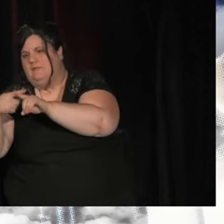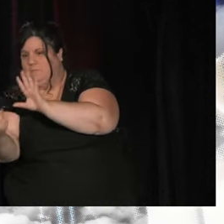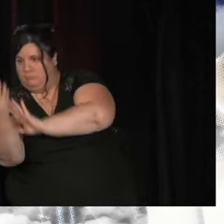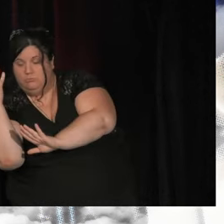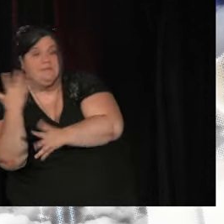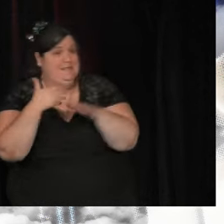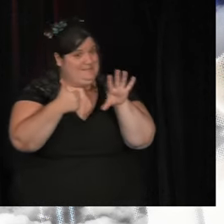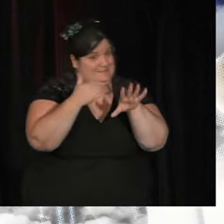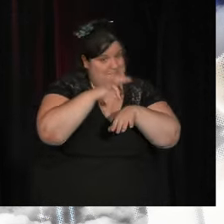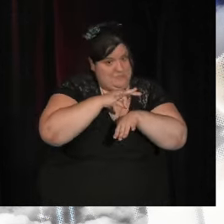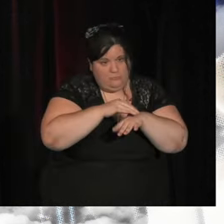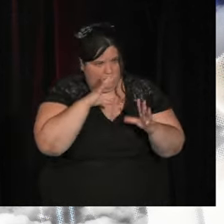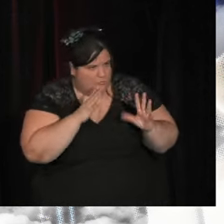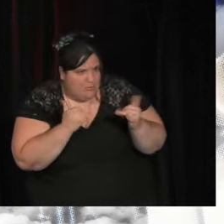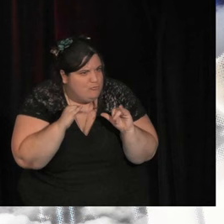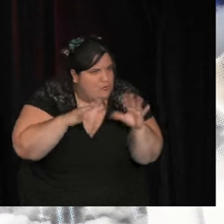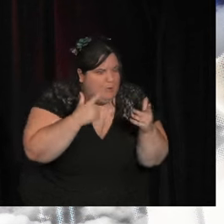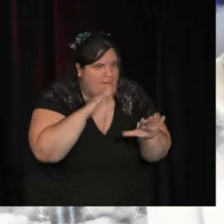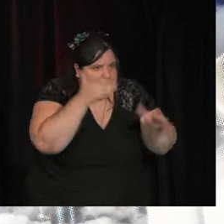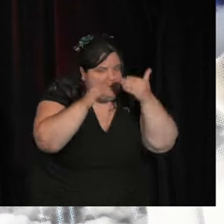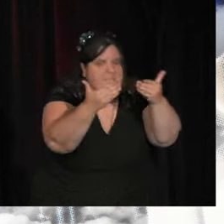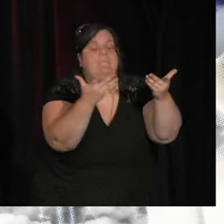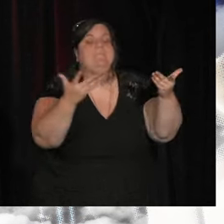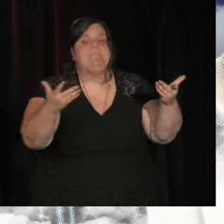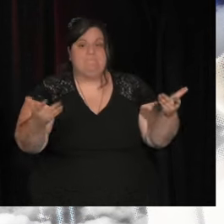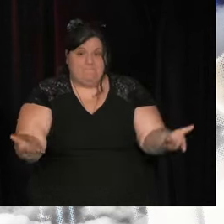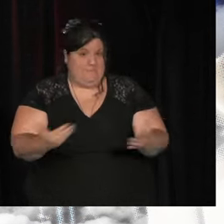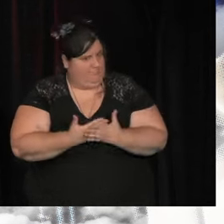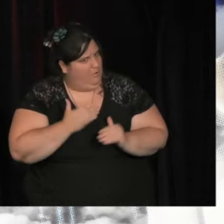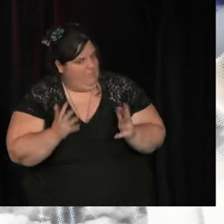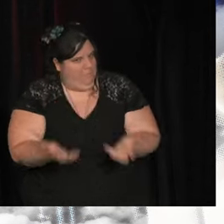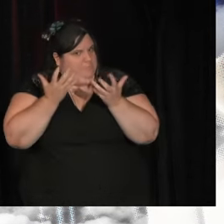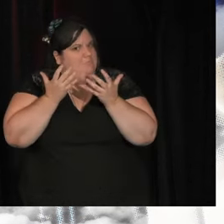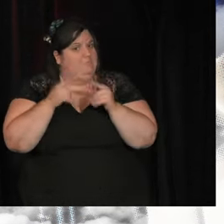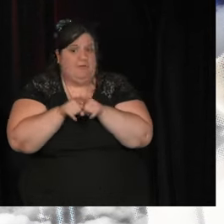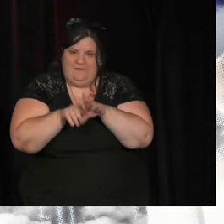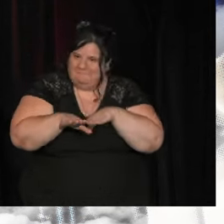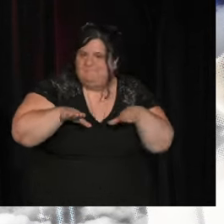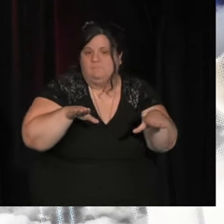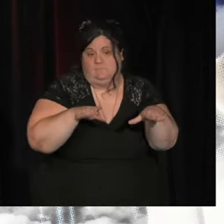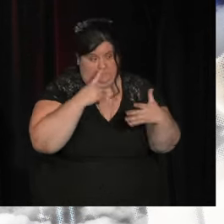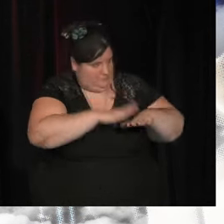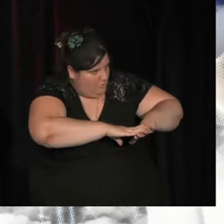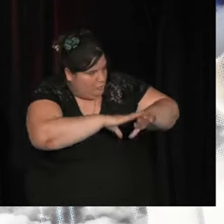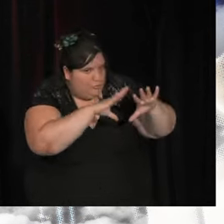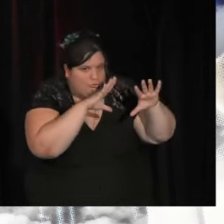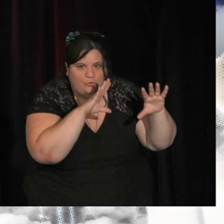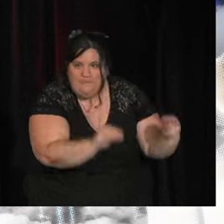comme ça et le trailer de gameplay. Mais évidemment, ça, déjà, ça a beaucoup pesé. Mais surtout, ce qui va se passer, c'est que le jeu, à l'annonce,